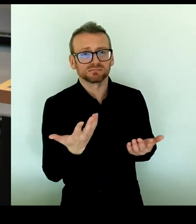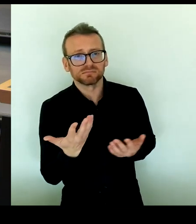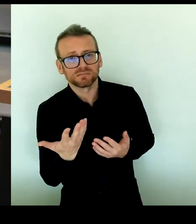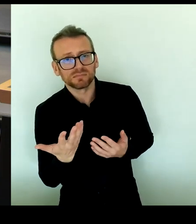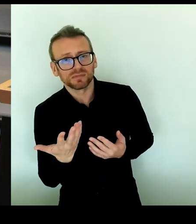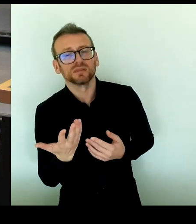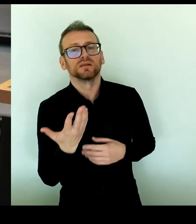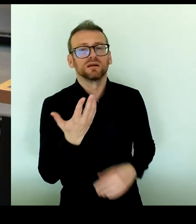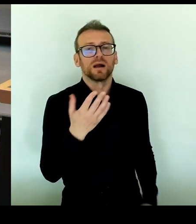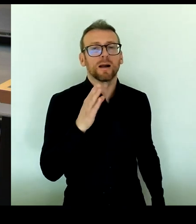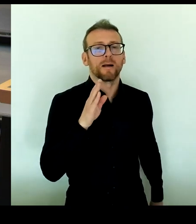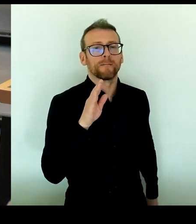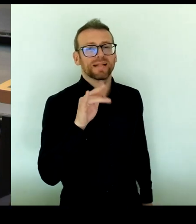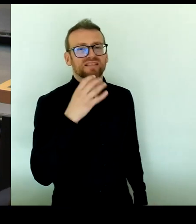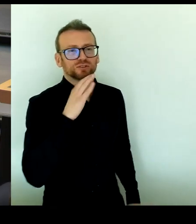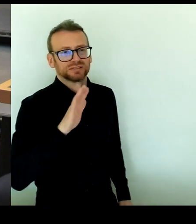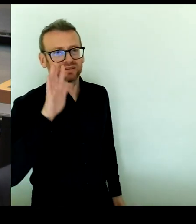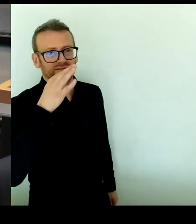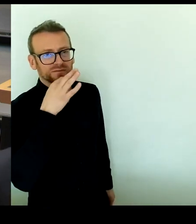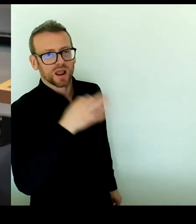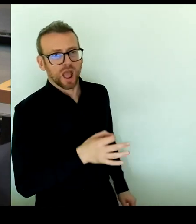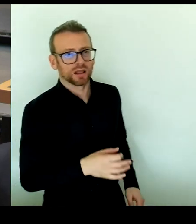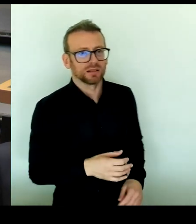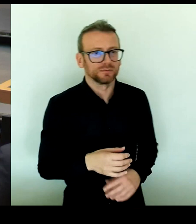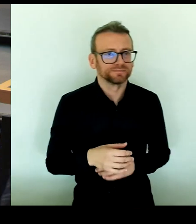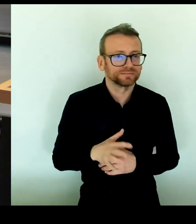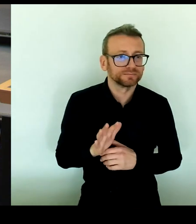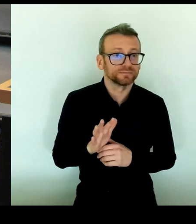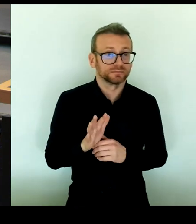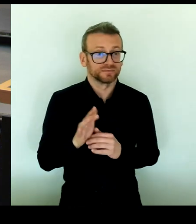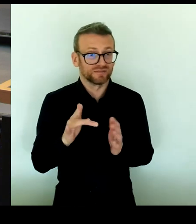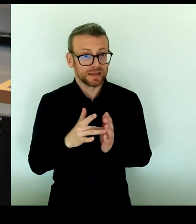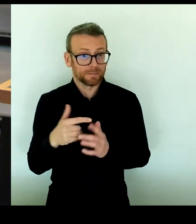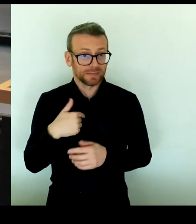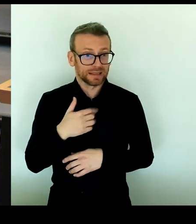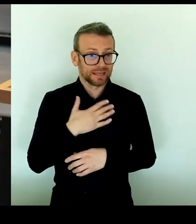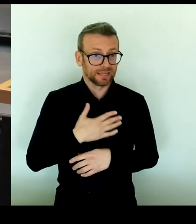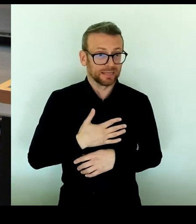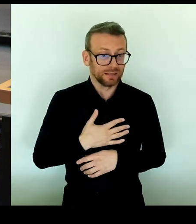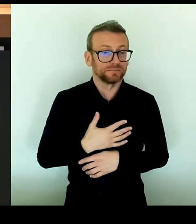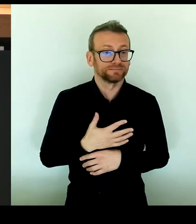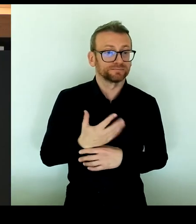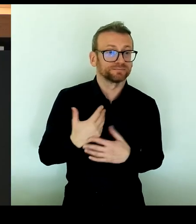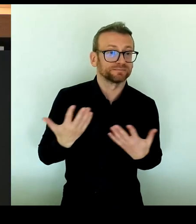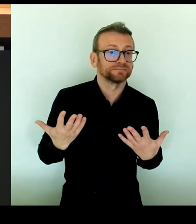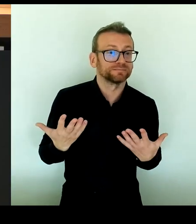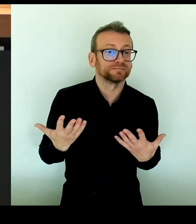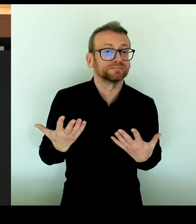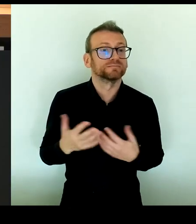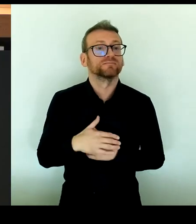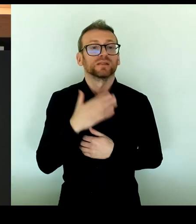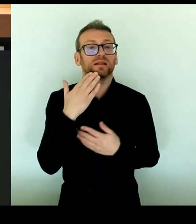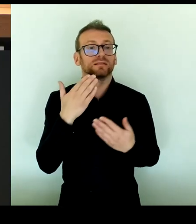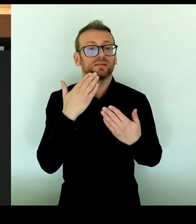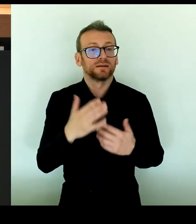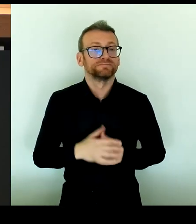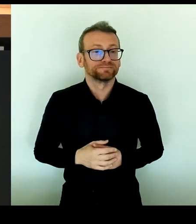das selbe Horn, die Frage also, ist das nicht ein Widerspruch zu Ihrer Fraktionsl? Vielen Dank für die Frage, Liebe Kollegin Billig.